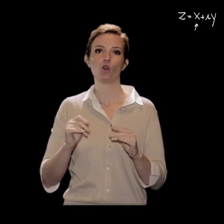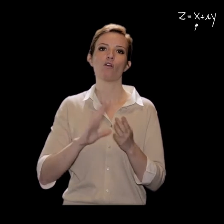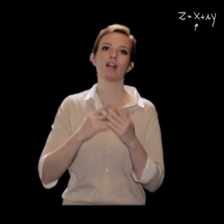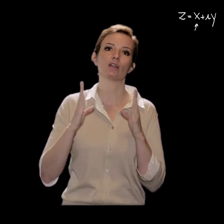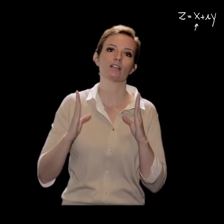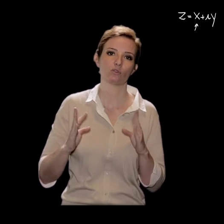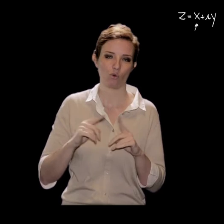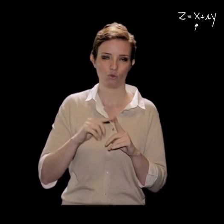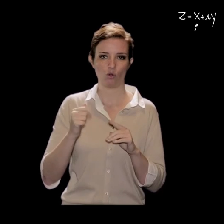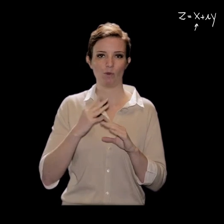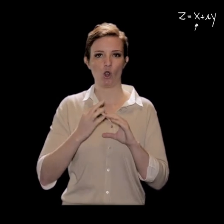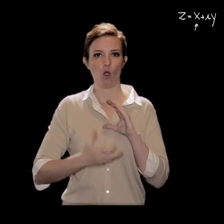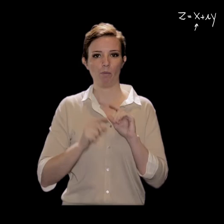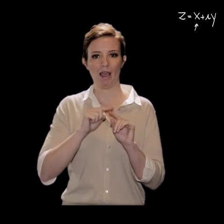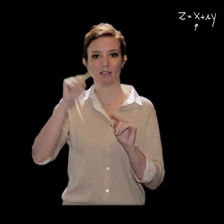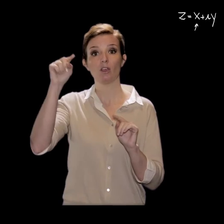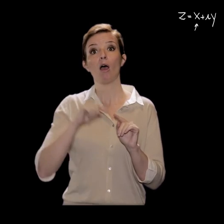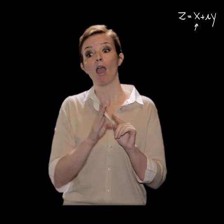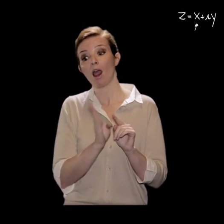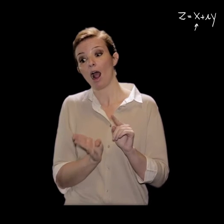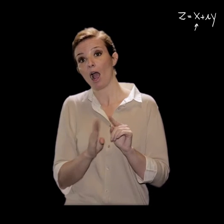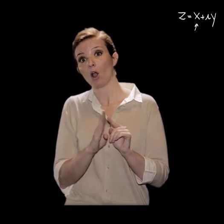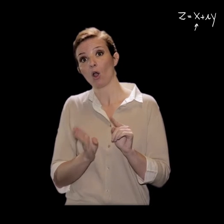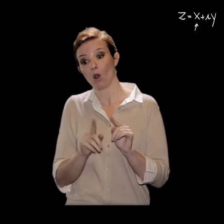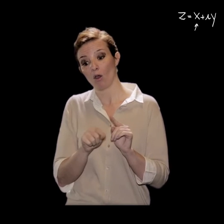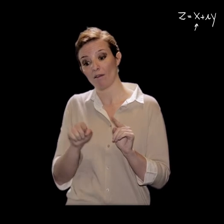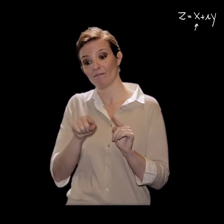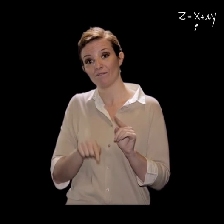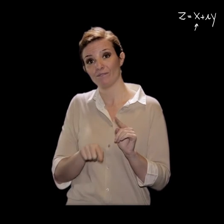e all'angolo che il vettore forma con l'asse reale delle x.